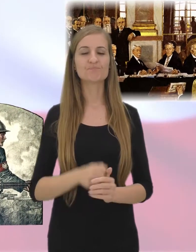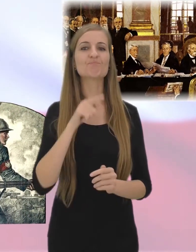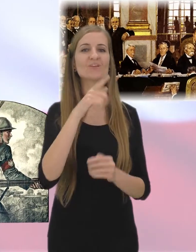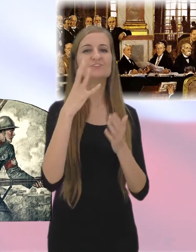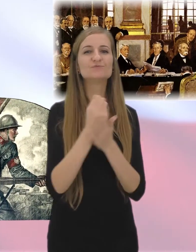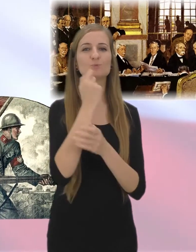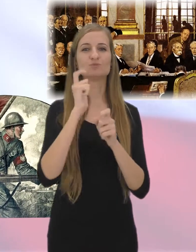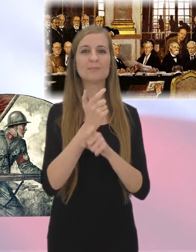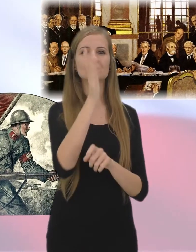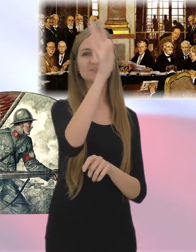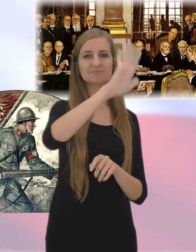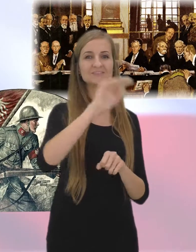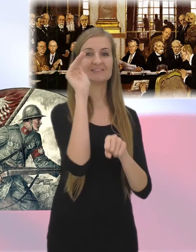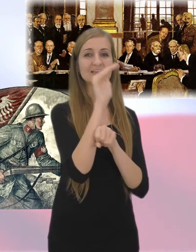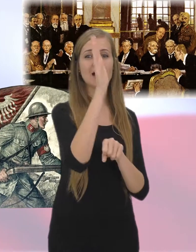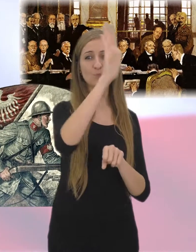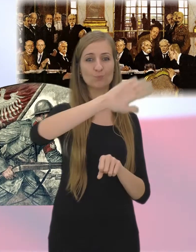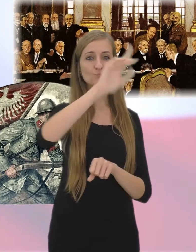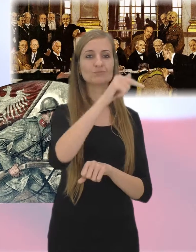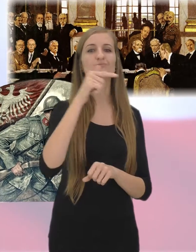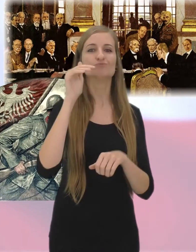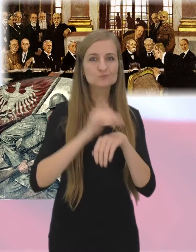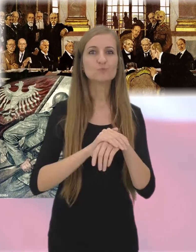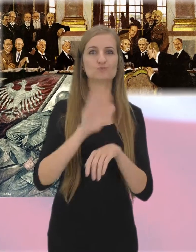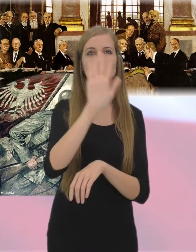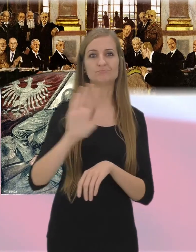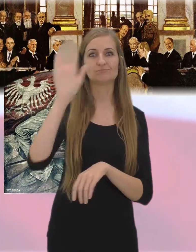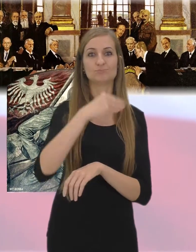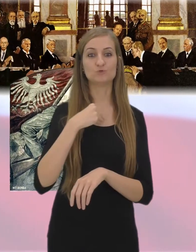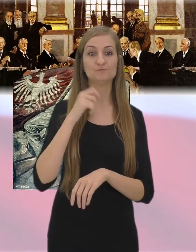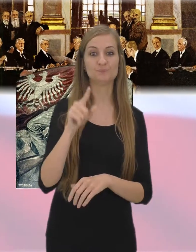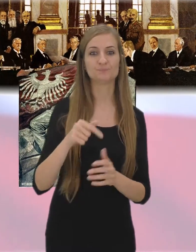Zwycięskie państwa z zachodu zgodziły się na istnienie Polski,